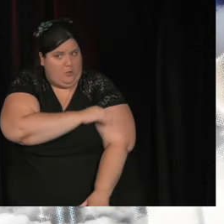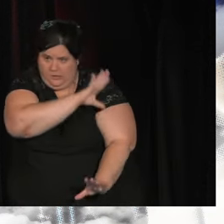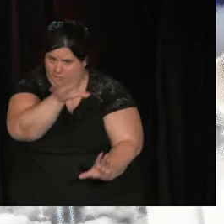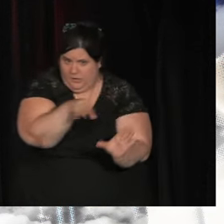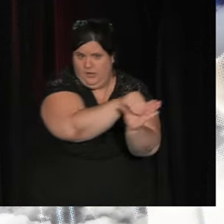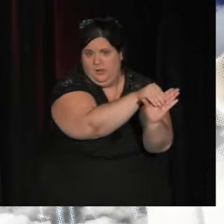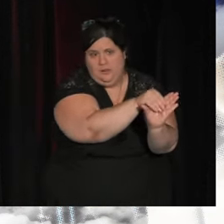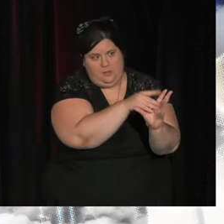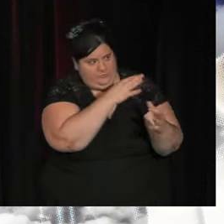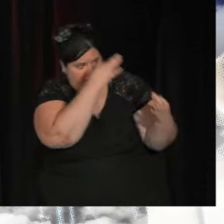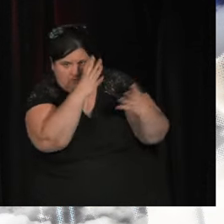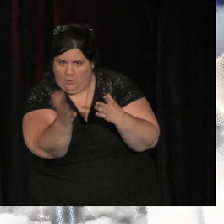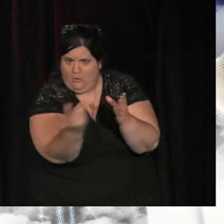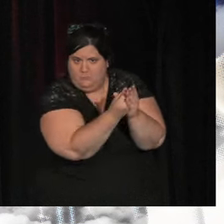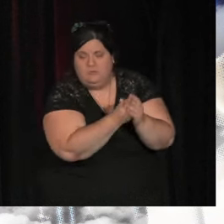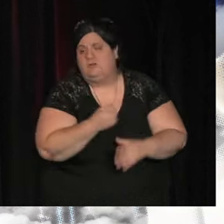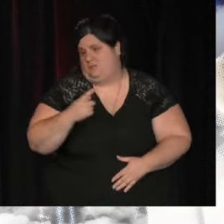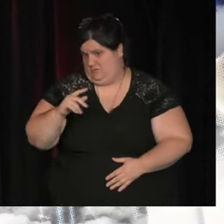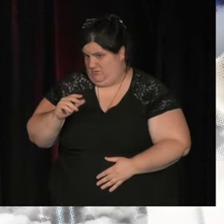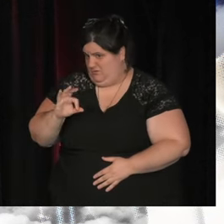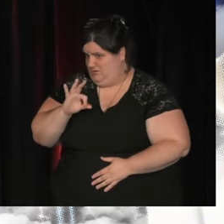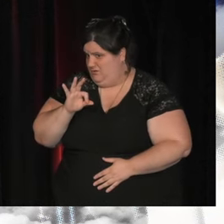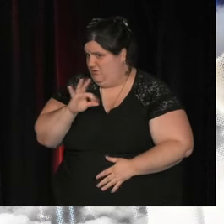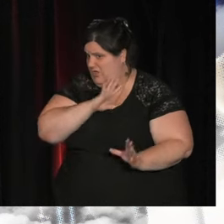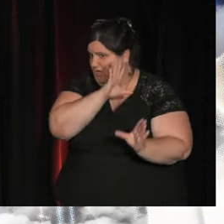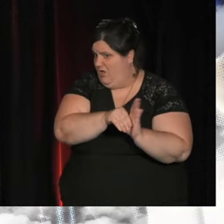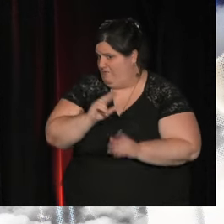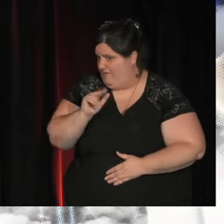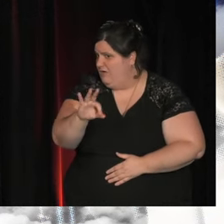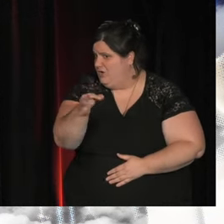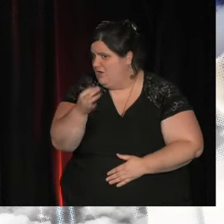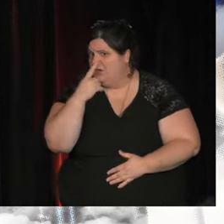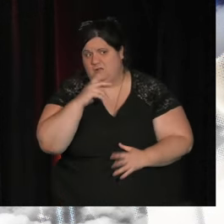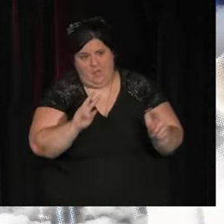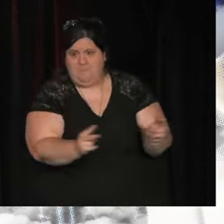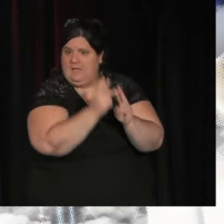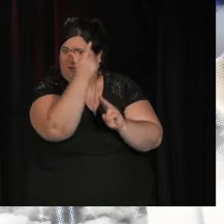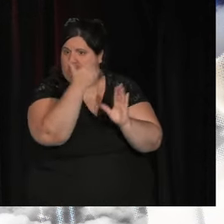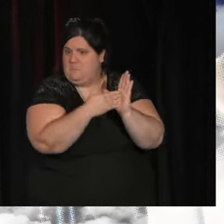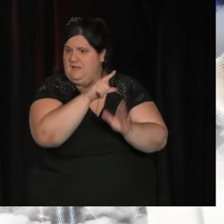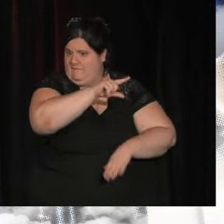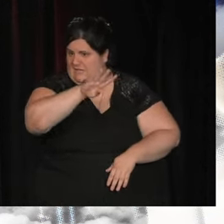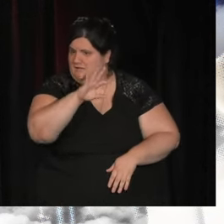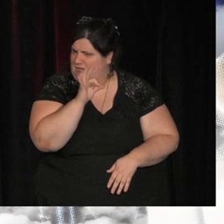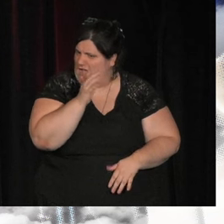type d'événement. Il y sera. Il y a des compétitions d'e-sport en 2024, là, à Paris. Je ne dis pas de bêtises.